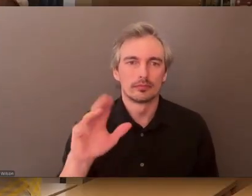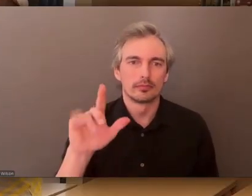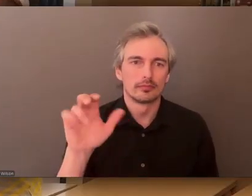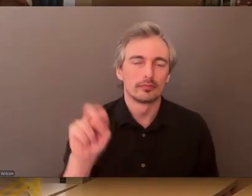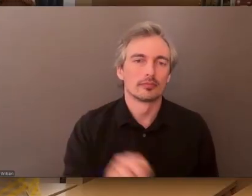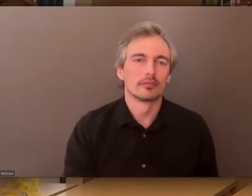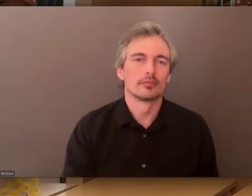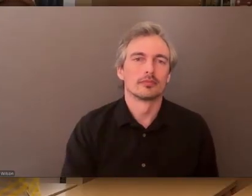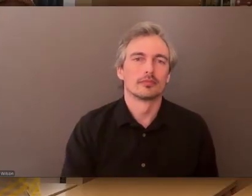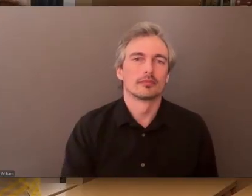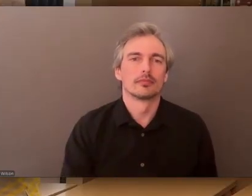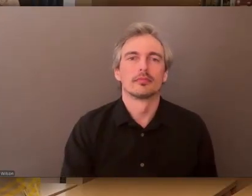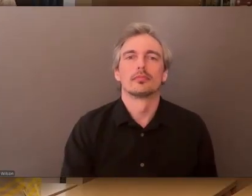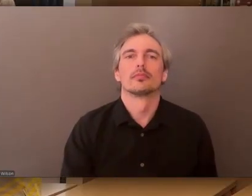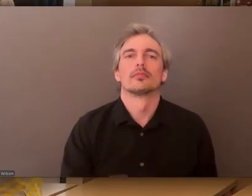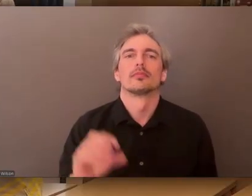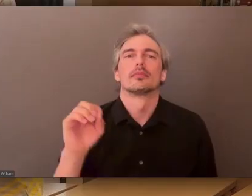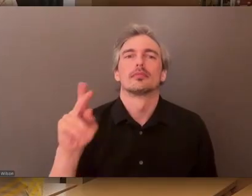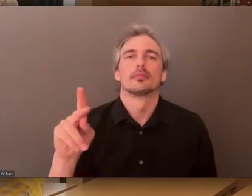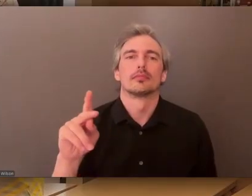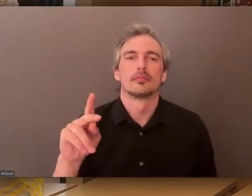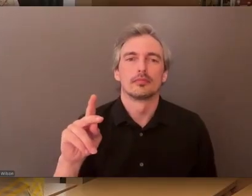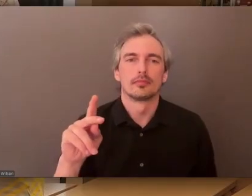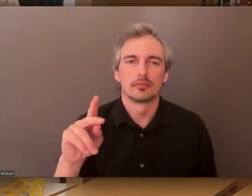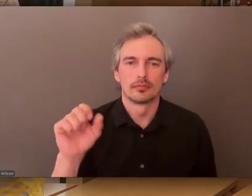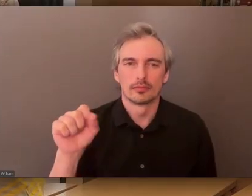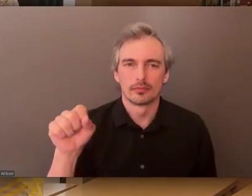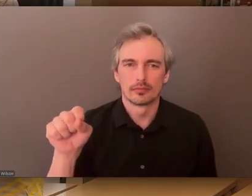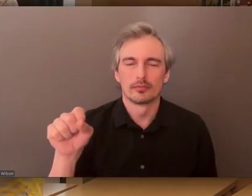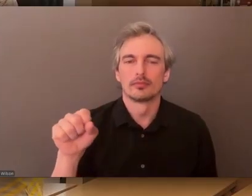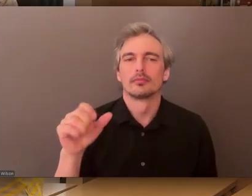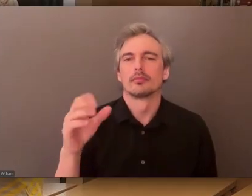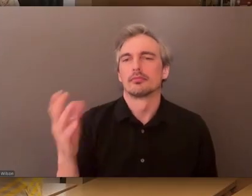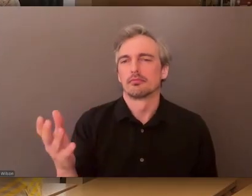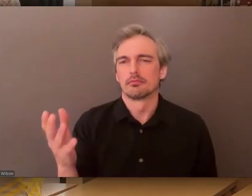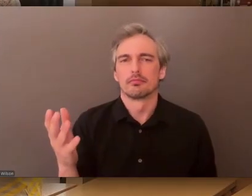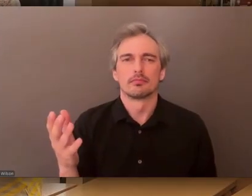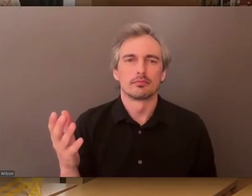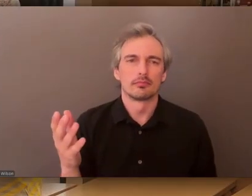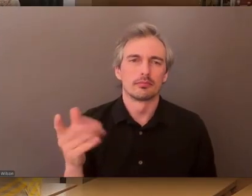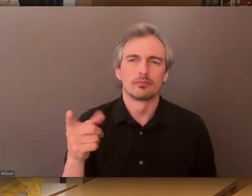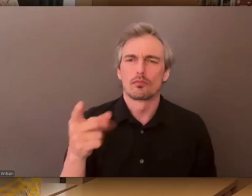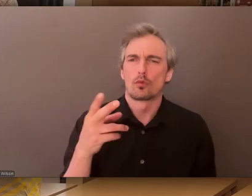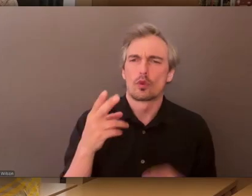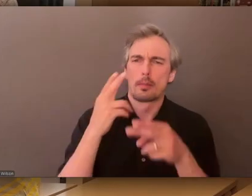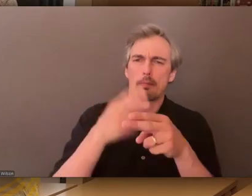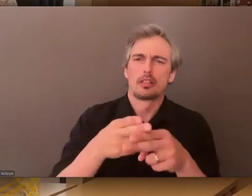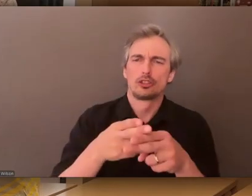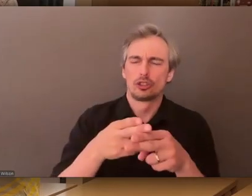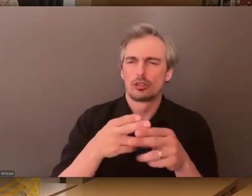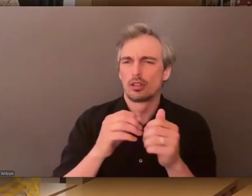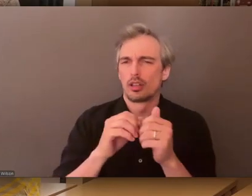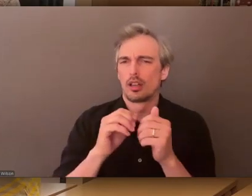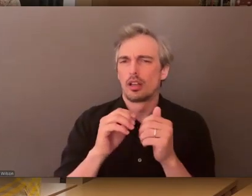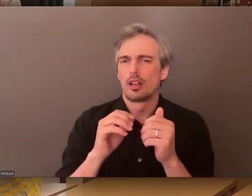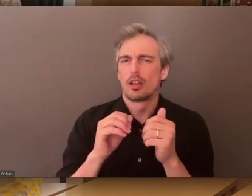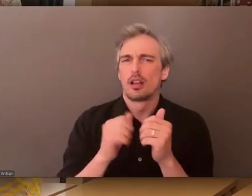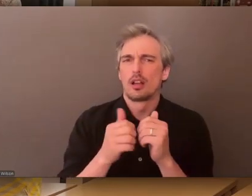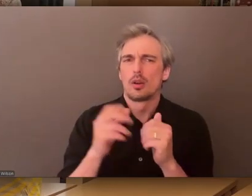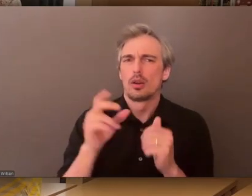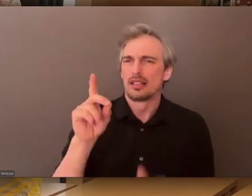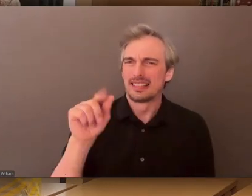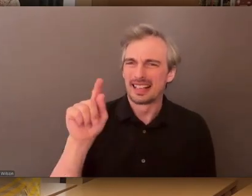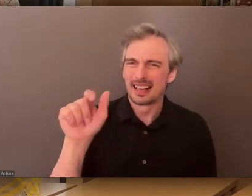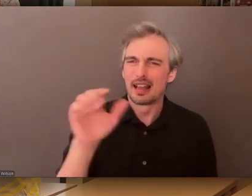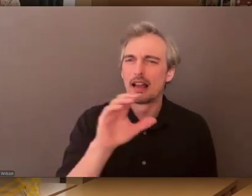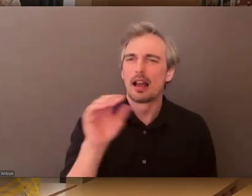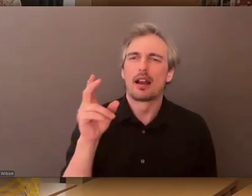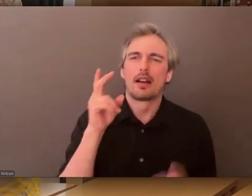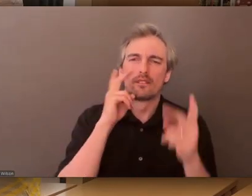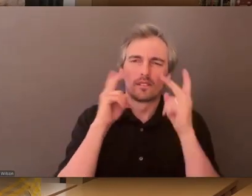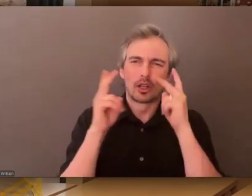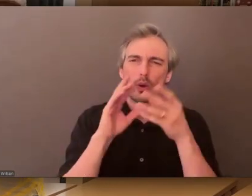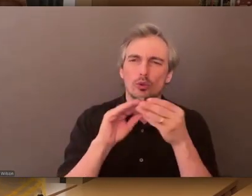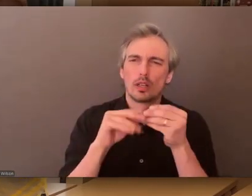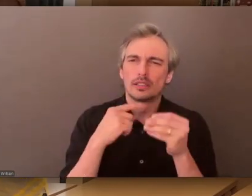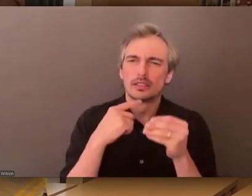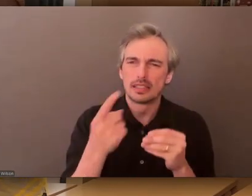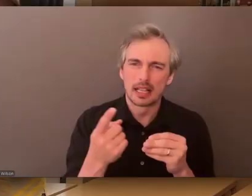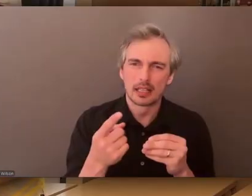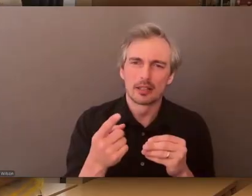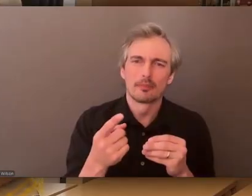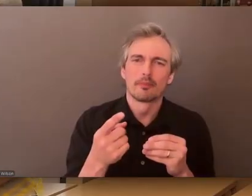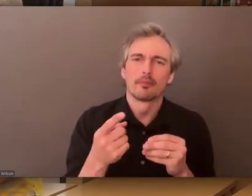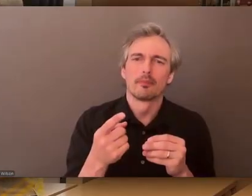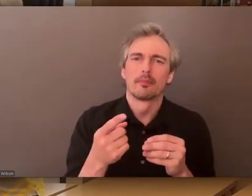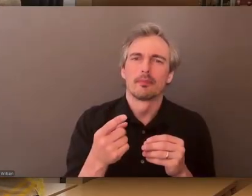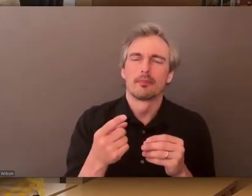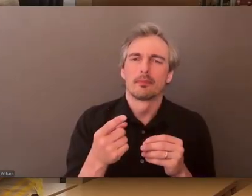では... デ ータとビジュアルスト ーリ ーテリングが、 WCAG 基準、つまりウェブコンテンツアクセシビリティガイドラインの知覚可能、操